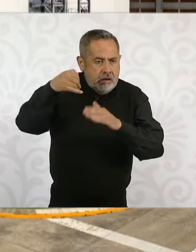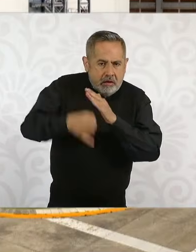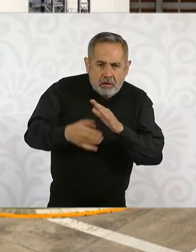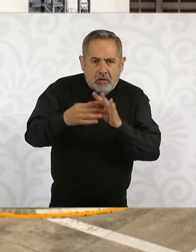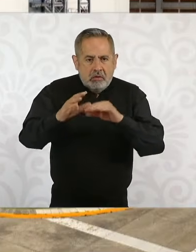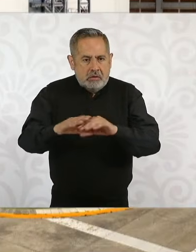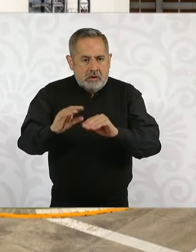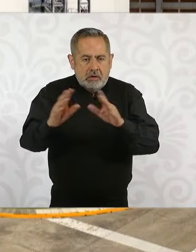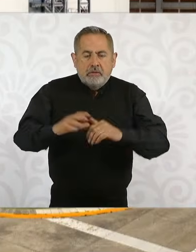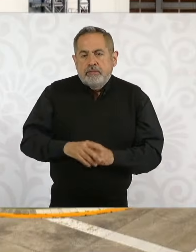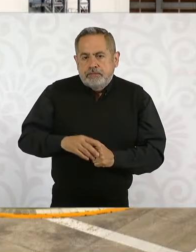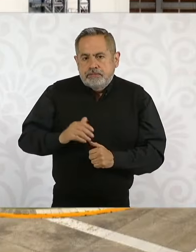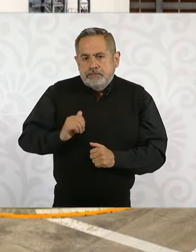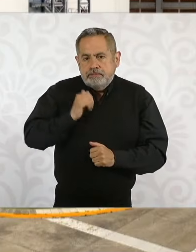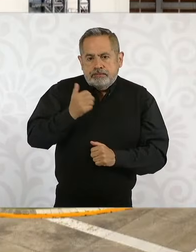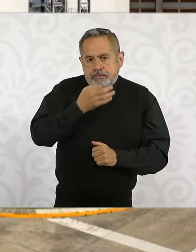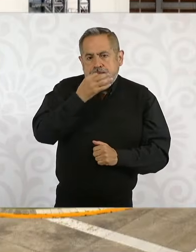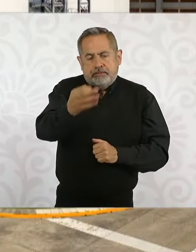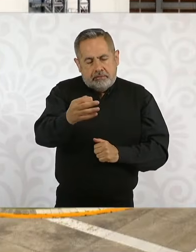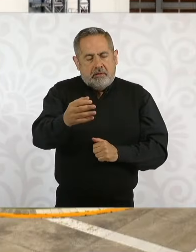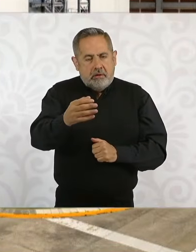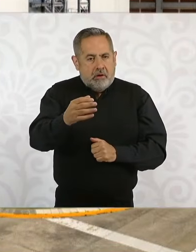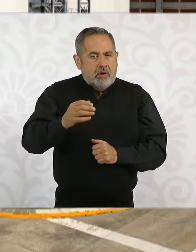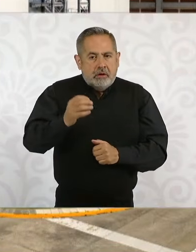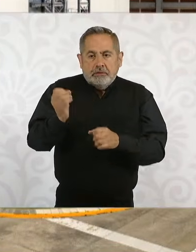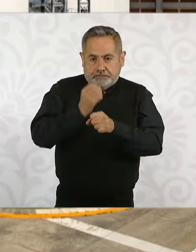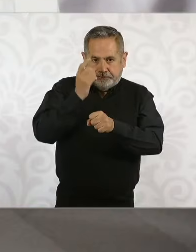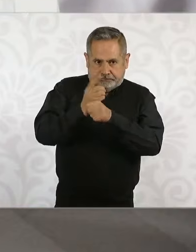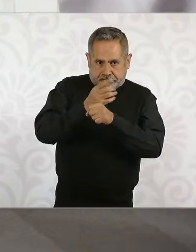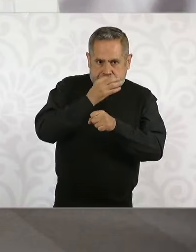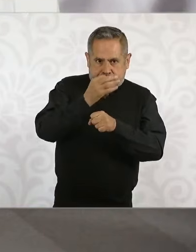Quisiera aprovechar la oportunidad también para informarles que la inversión de 3,000